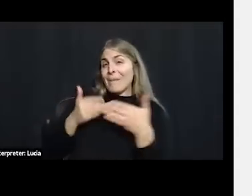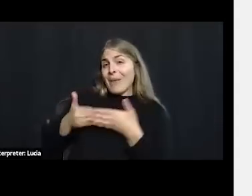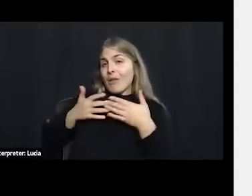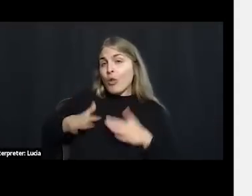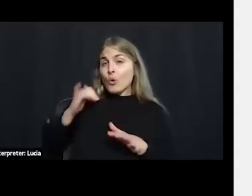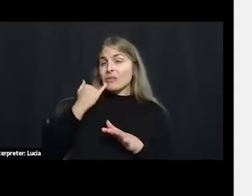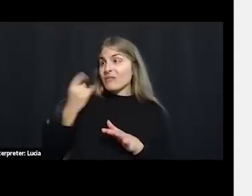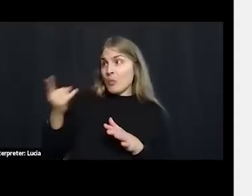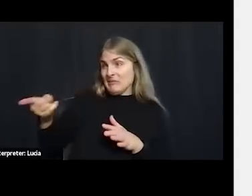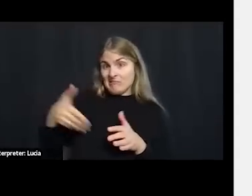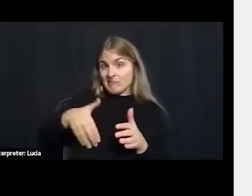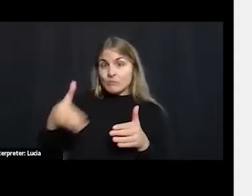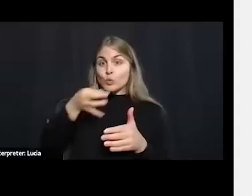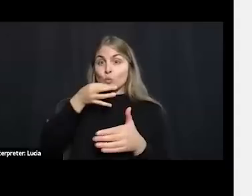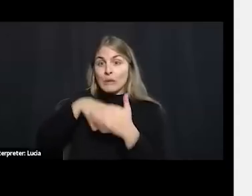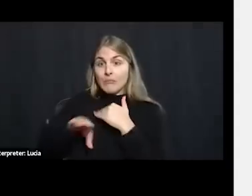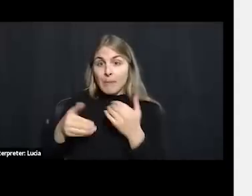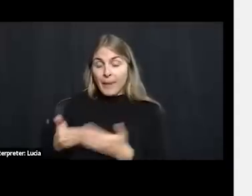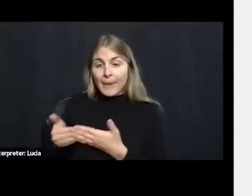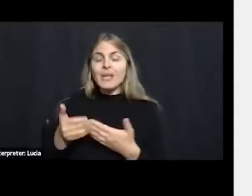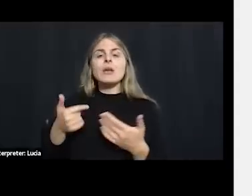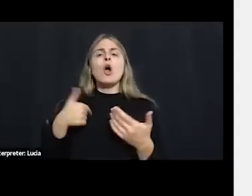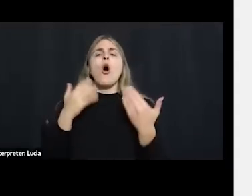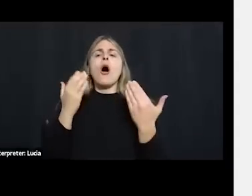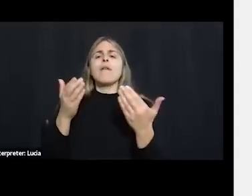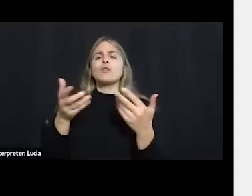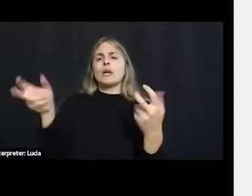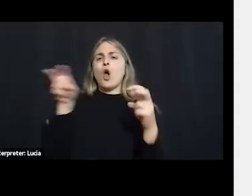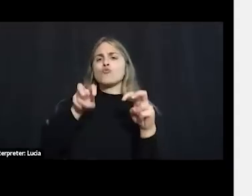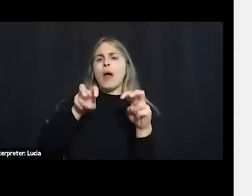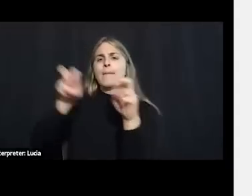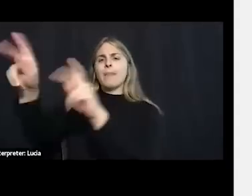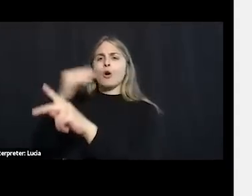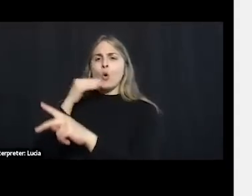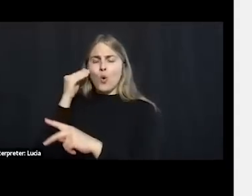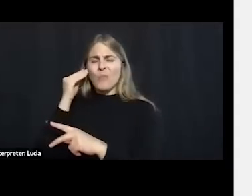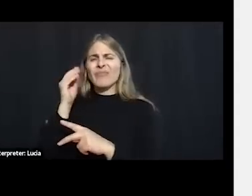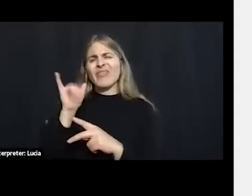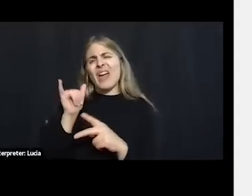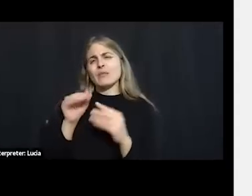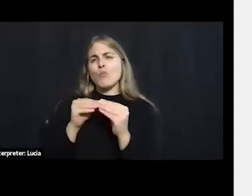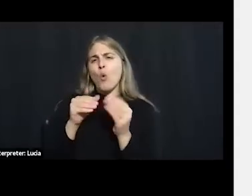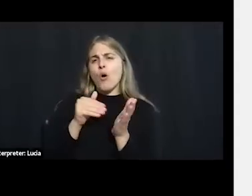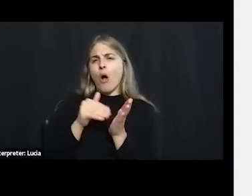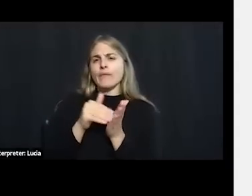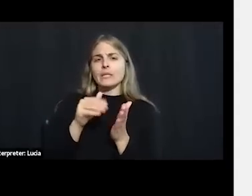ofrecer llevar a un participante a casa. Estos eran los tipos de apoyo más comunes, más que el apoyo emocional o el apoyo informativo.